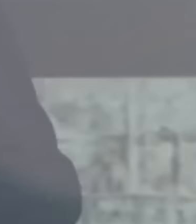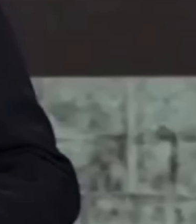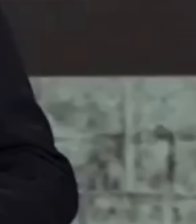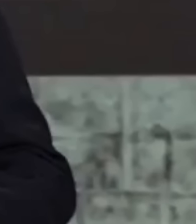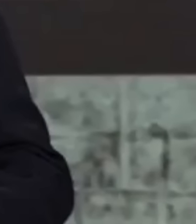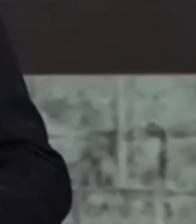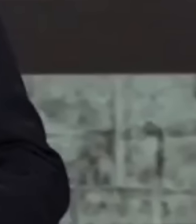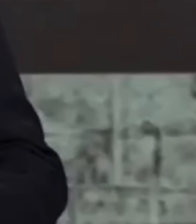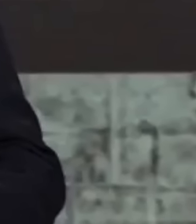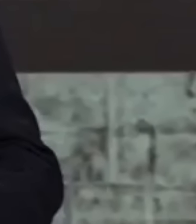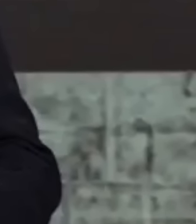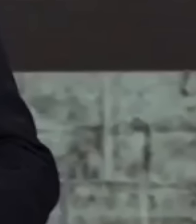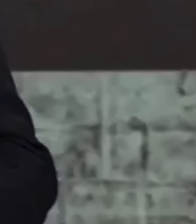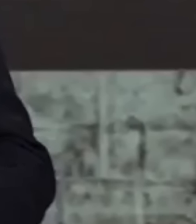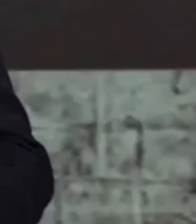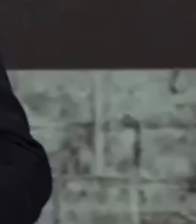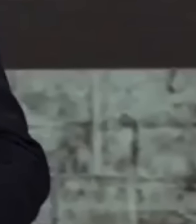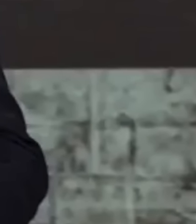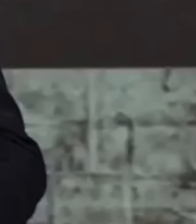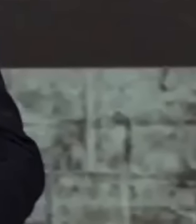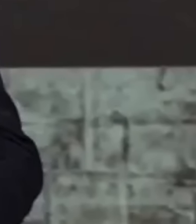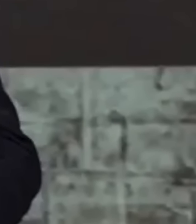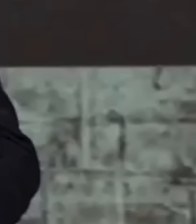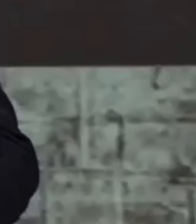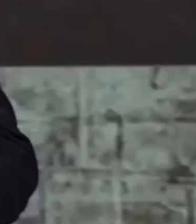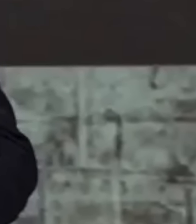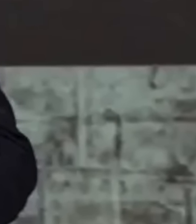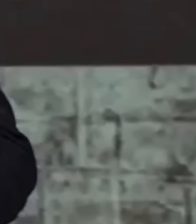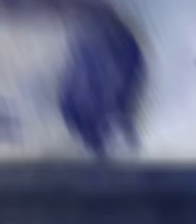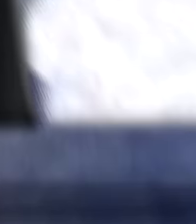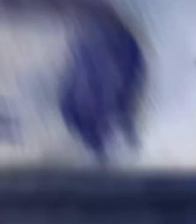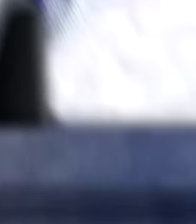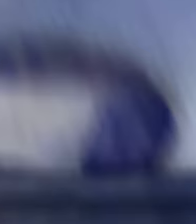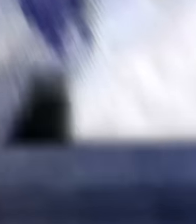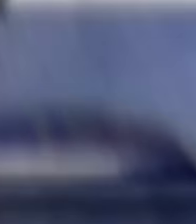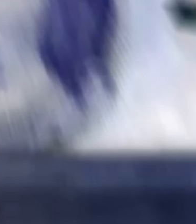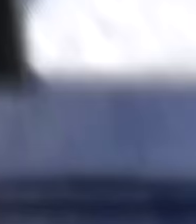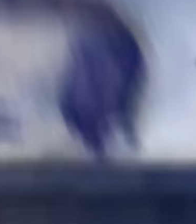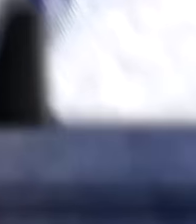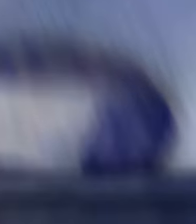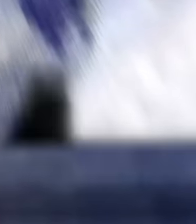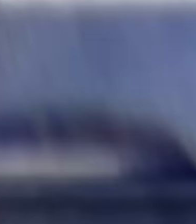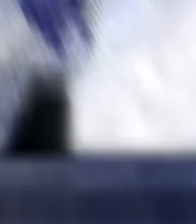financiera explica el tono de la cobertura actual. Al no recibir los millones de antes, la respuesta